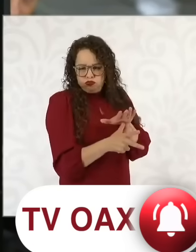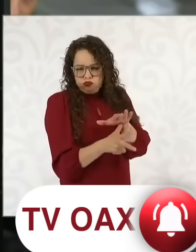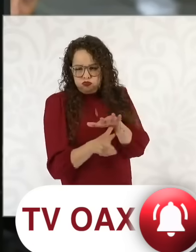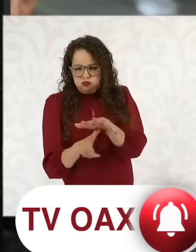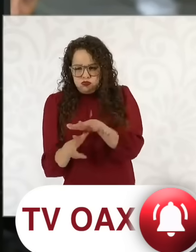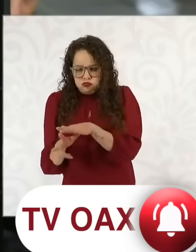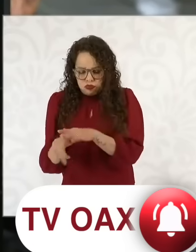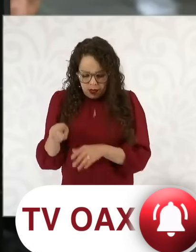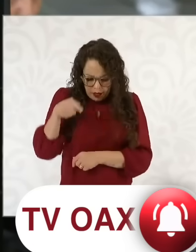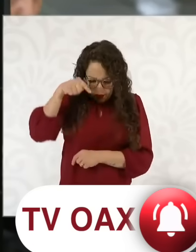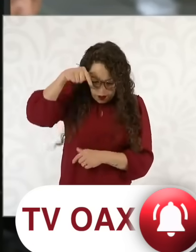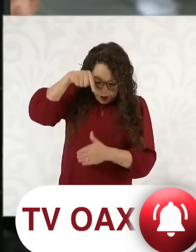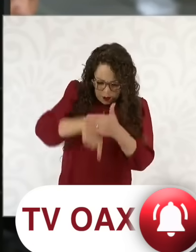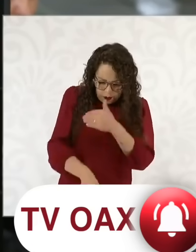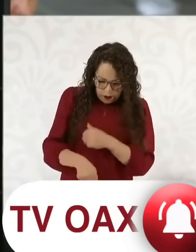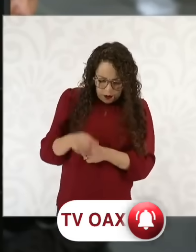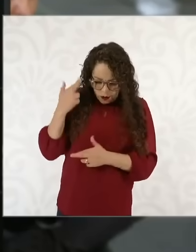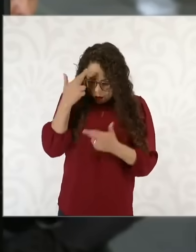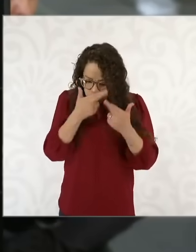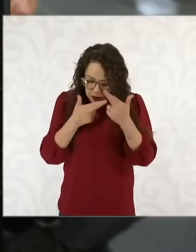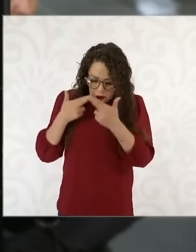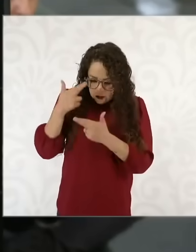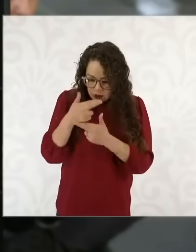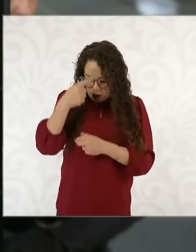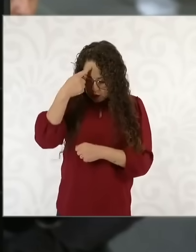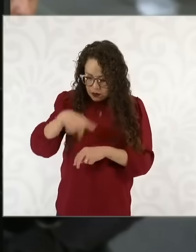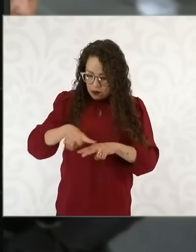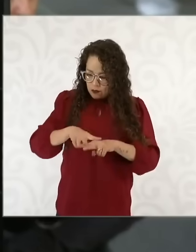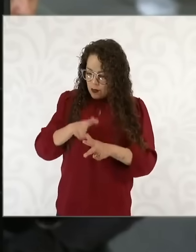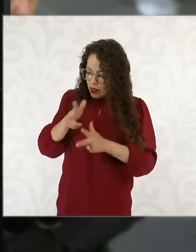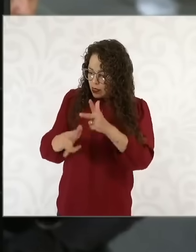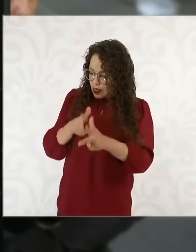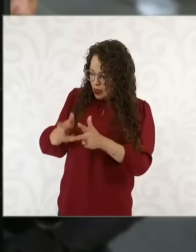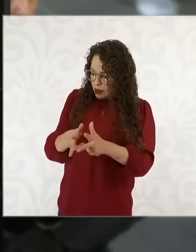tren. Entiendo que México tiene mucha tecnología. ¿Por qué entonces se pide tecnología a Estados